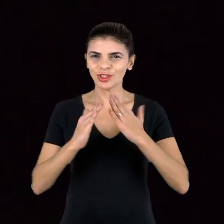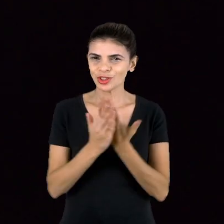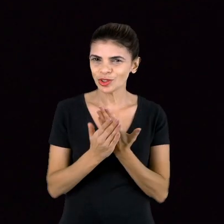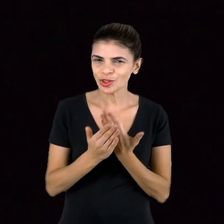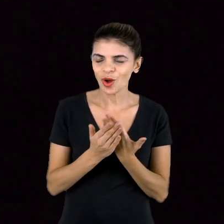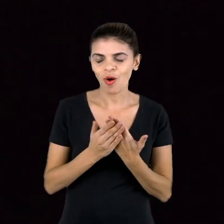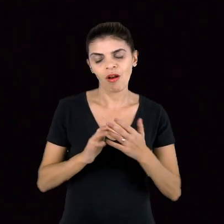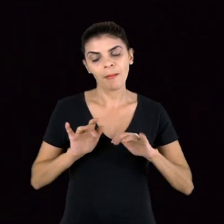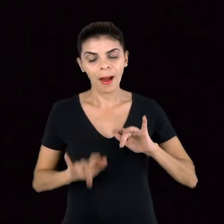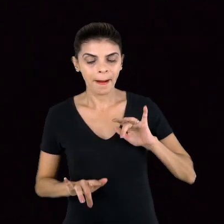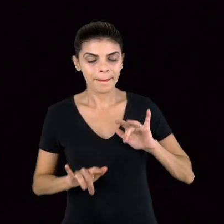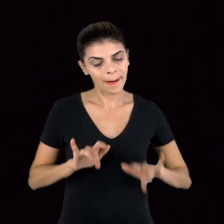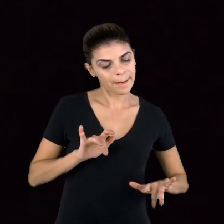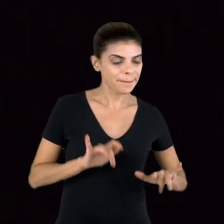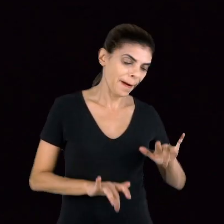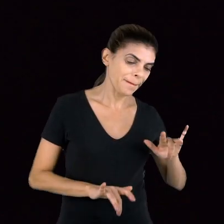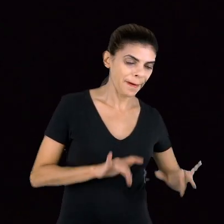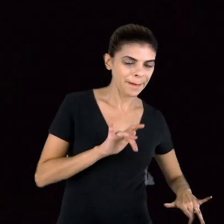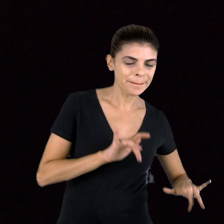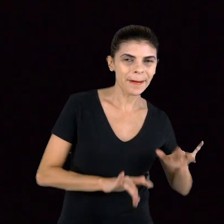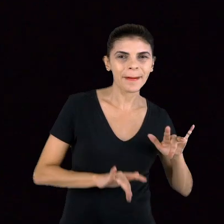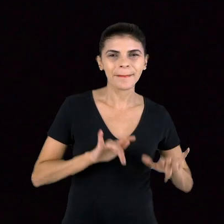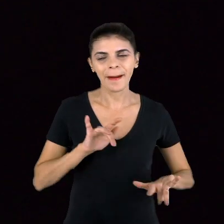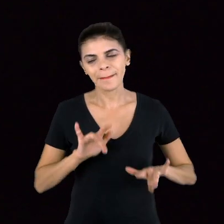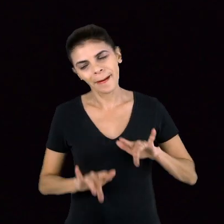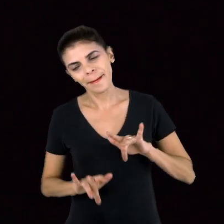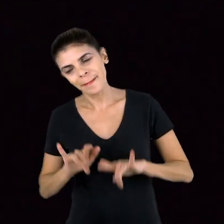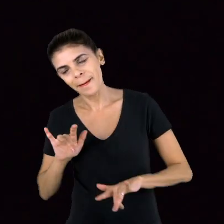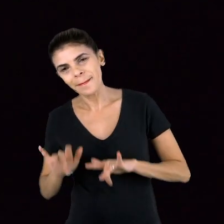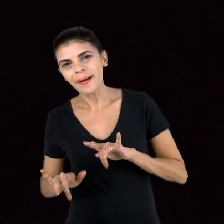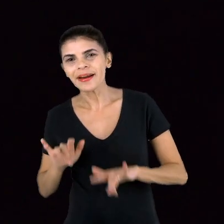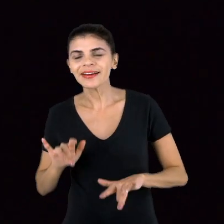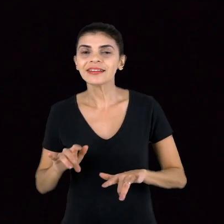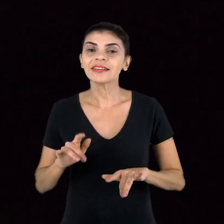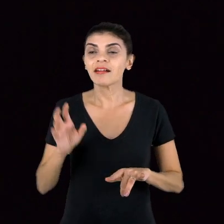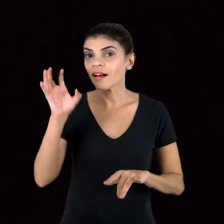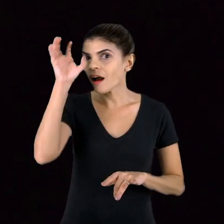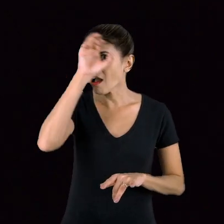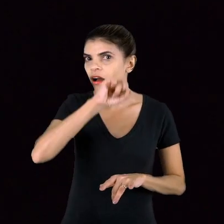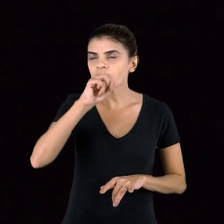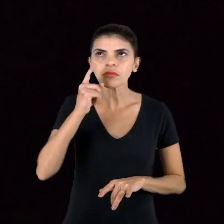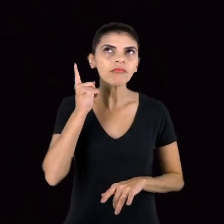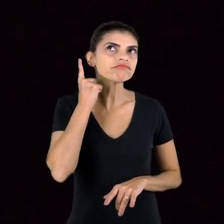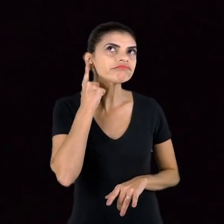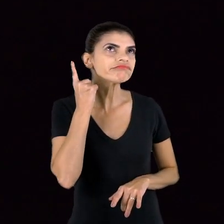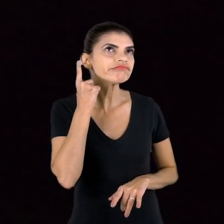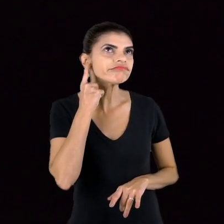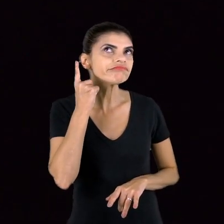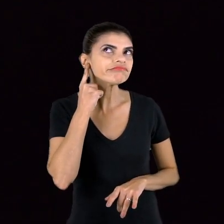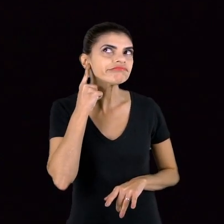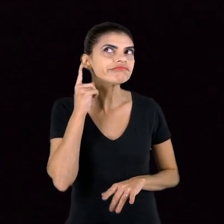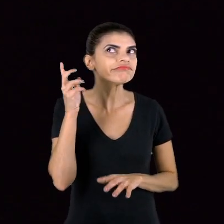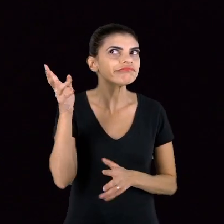de Bach lá do início... Mas eu aprendia tudo de ouvido! Mas eu levava o livro!